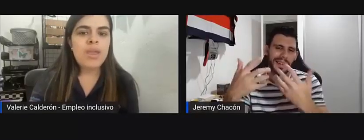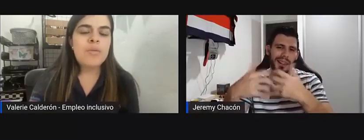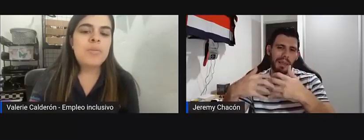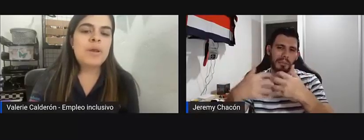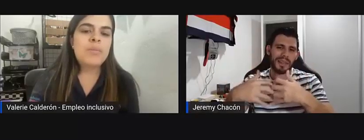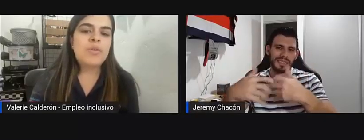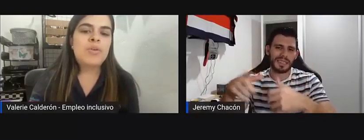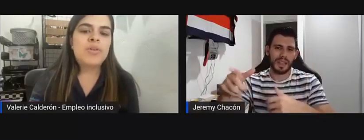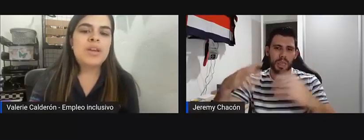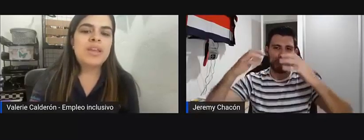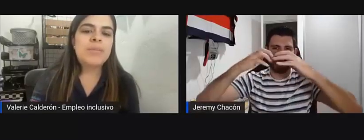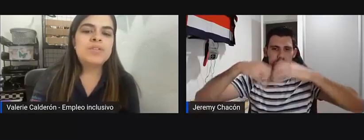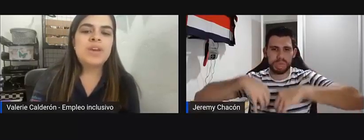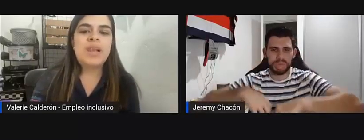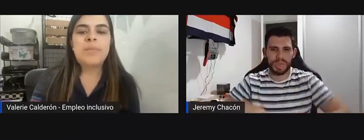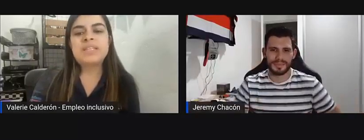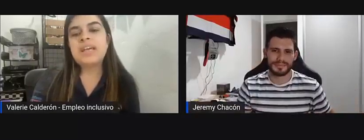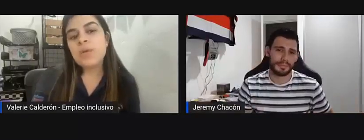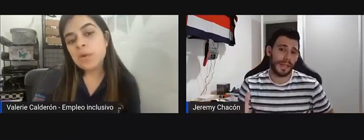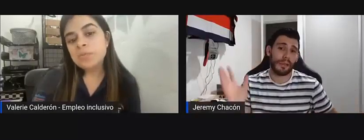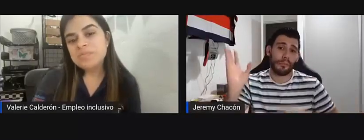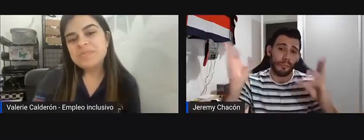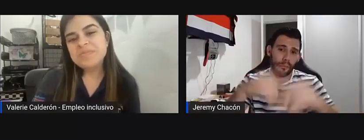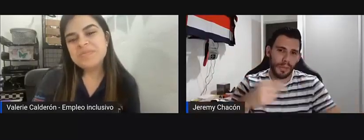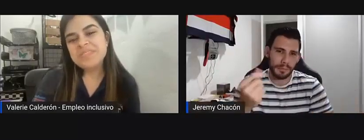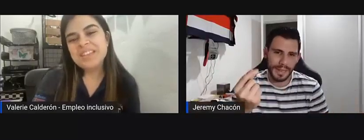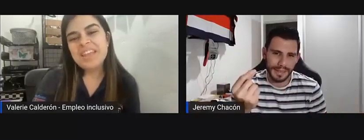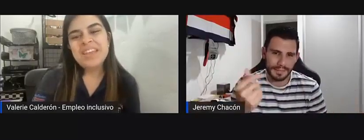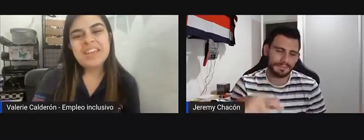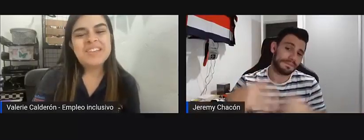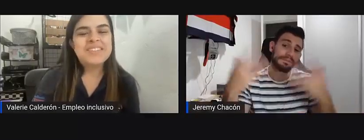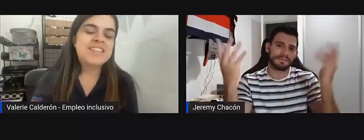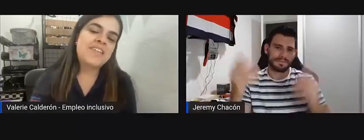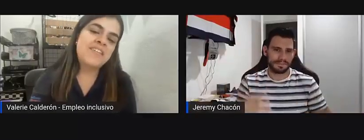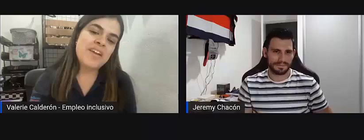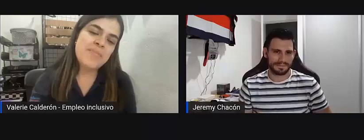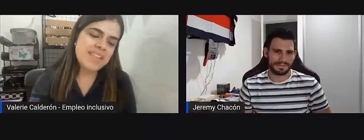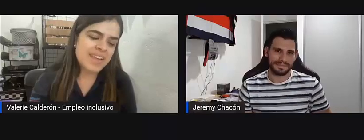verdad Pero qué pasó Que la empresa quebró Entonces ya no había plata